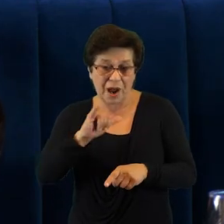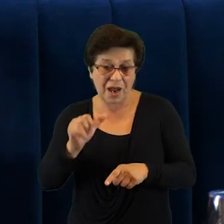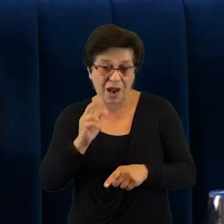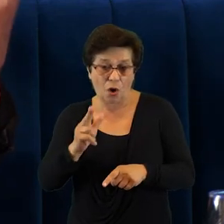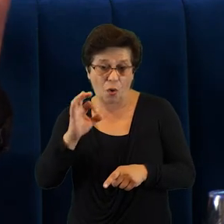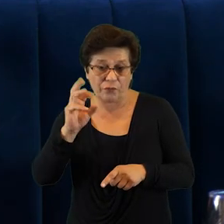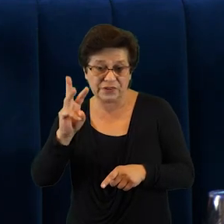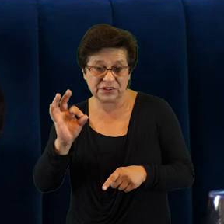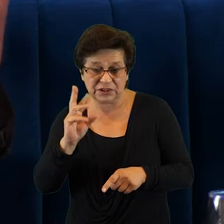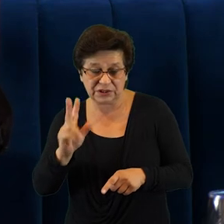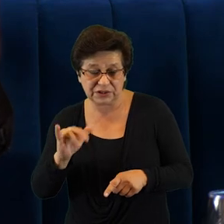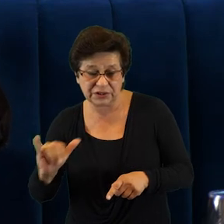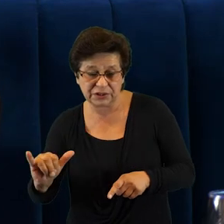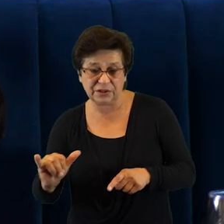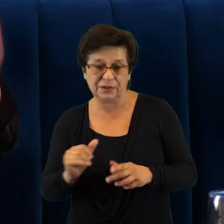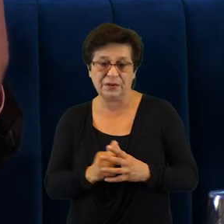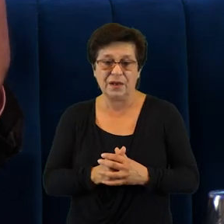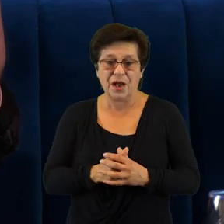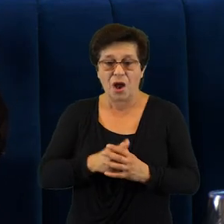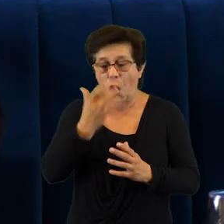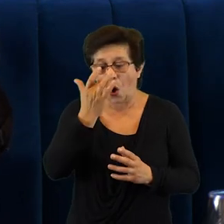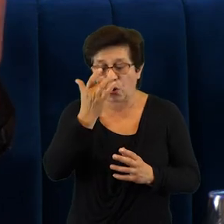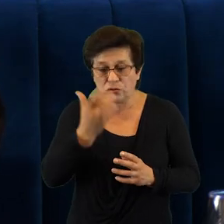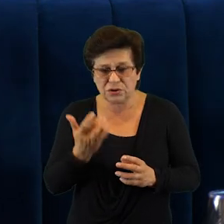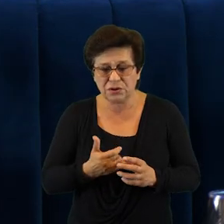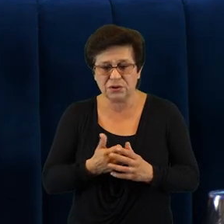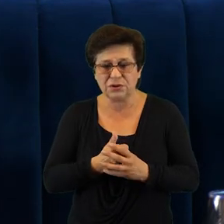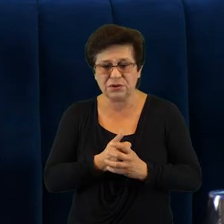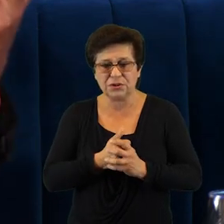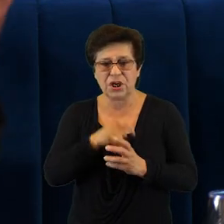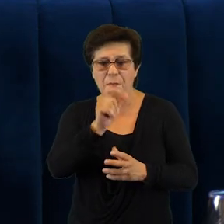już nie mówiąc o Achmatowej, Cwietajewej i tam prozaików